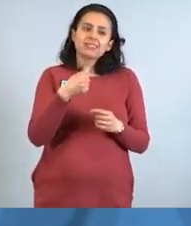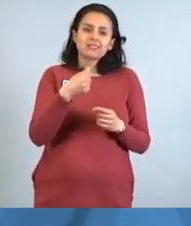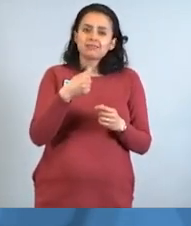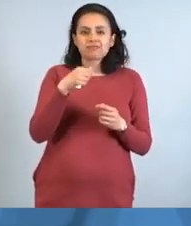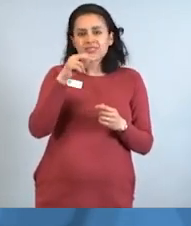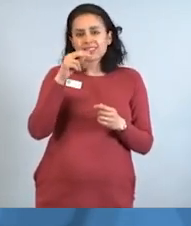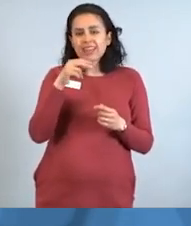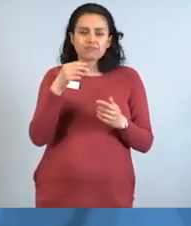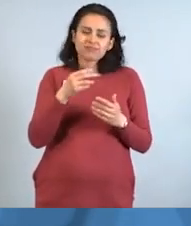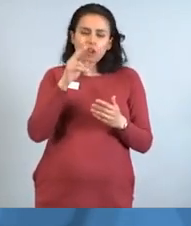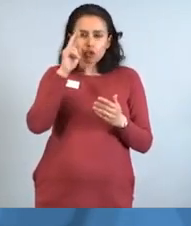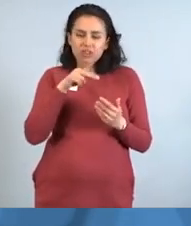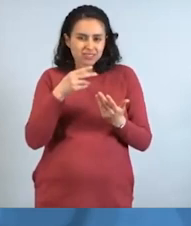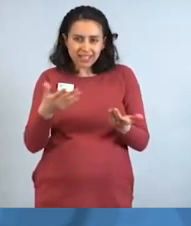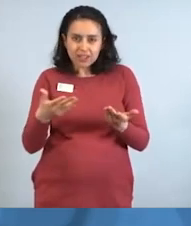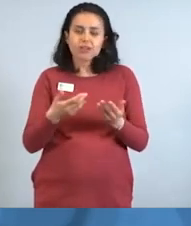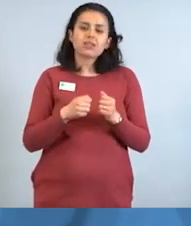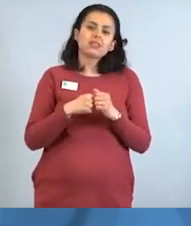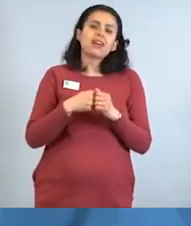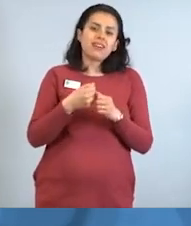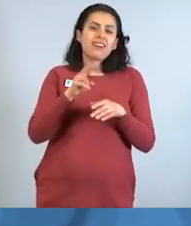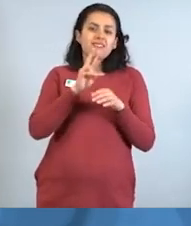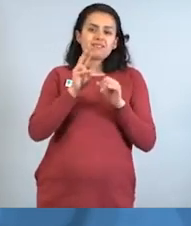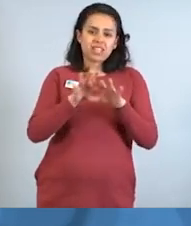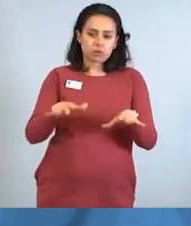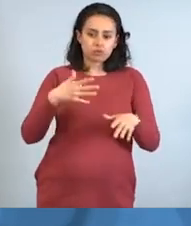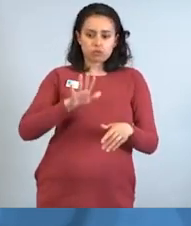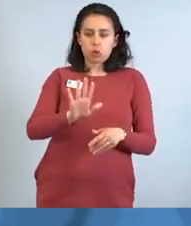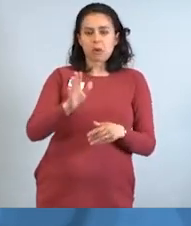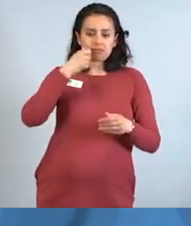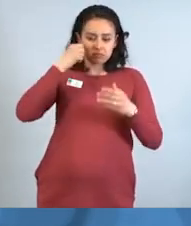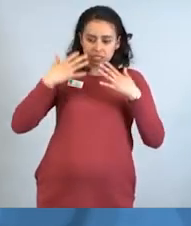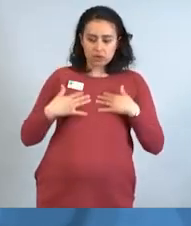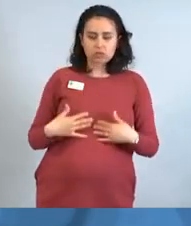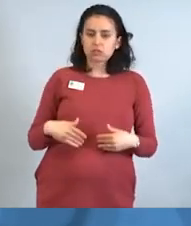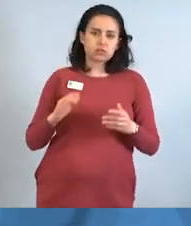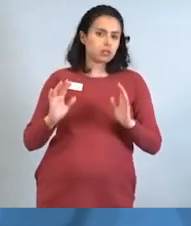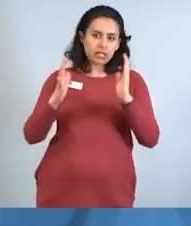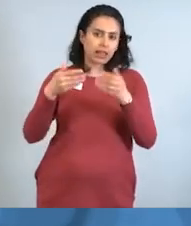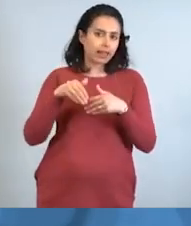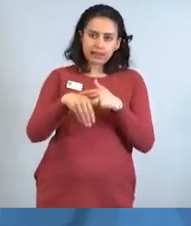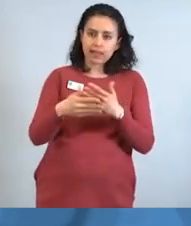Tämä tarkoittaa sitä, että myös tartuntaketjut saadaan pysähtymään.